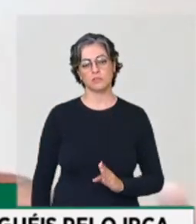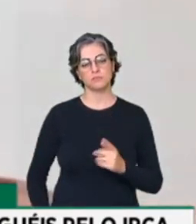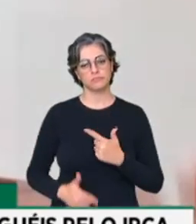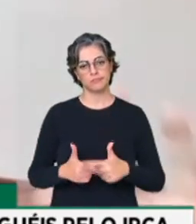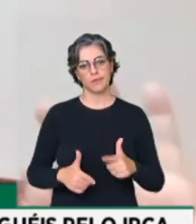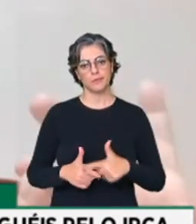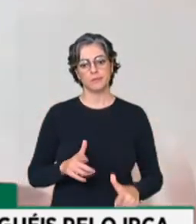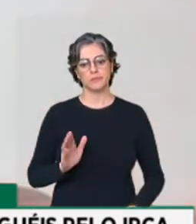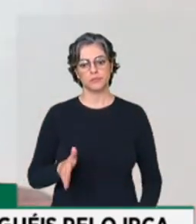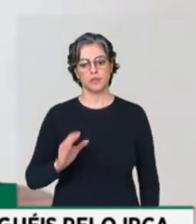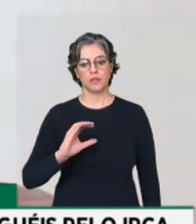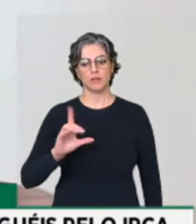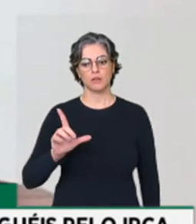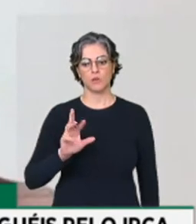TIVEMOS, POR EXEMPLO, AUMENTO